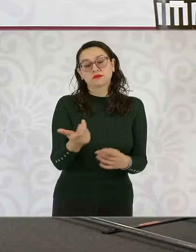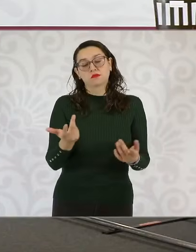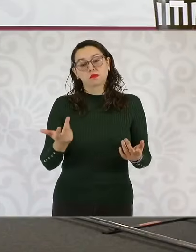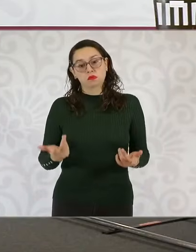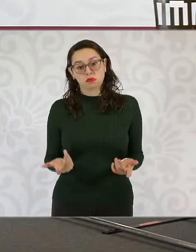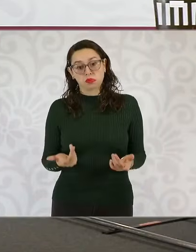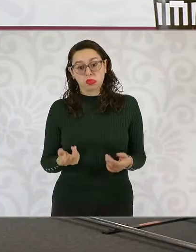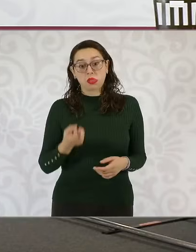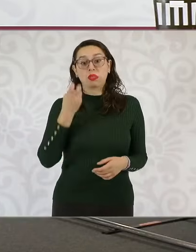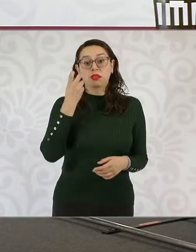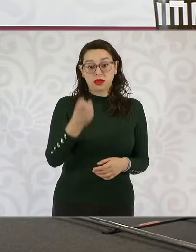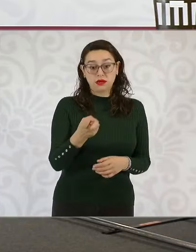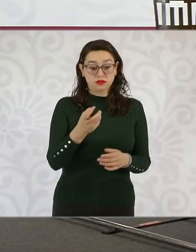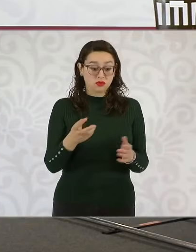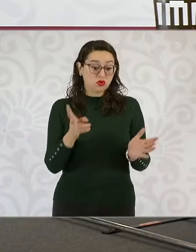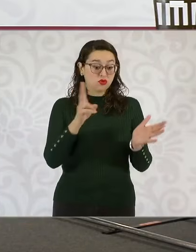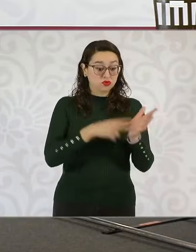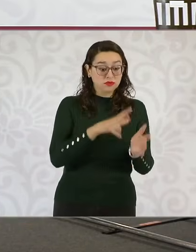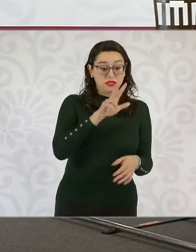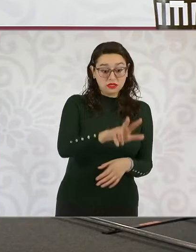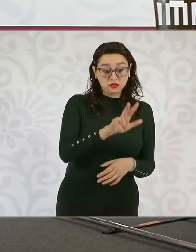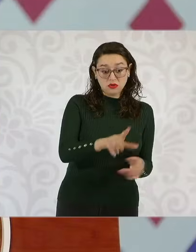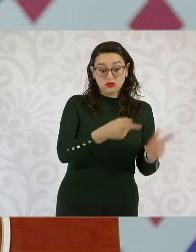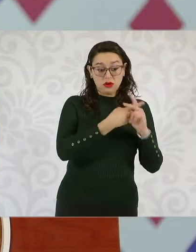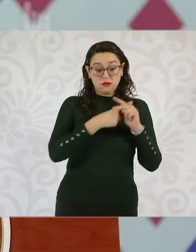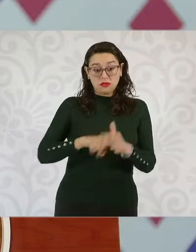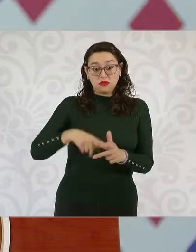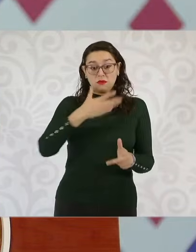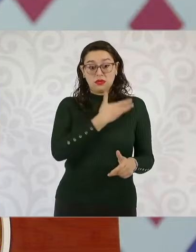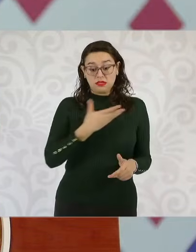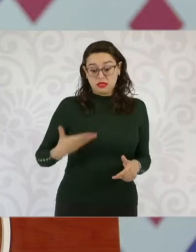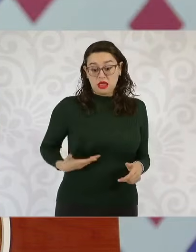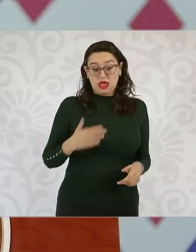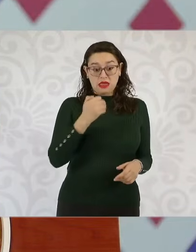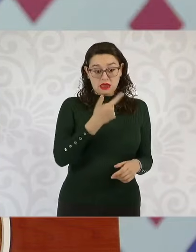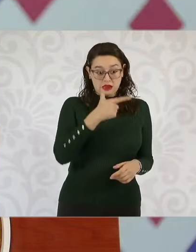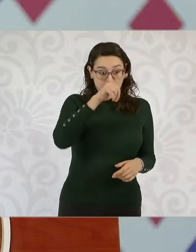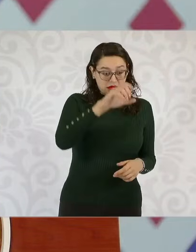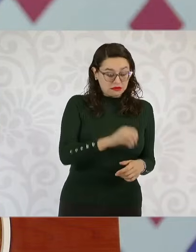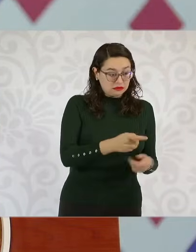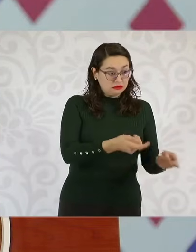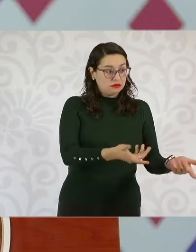sector la administración del presidente López Obrador quien avanzó mucho en el fortalecimiento